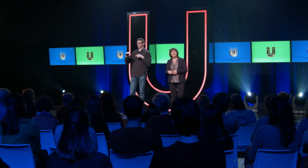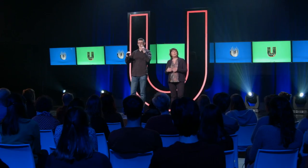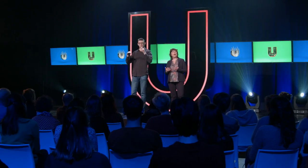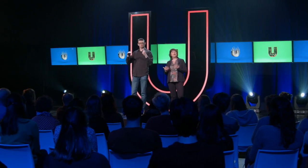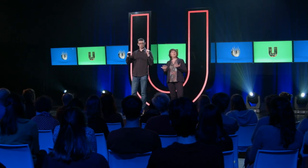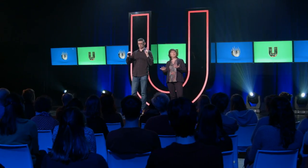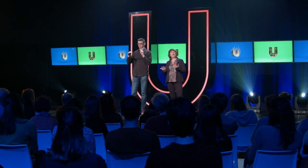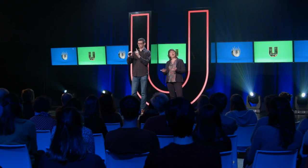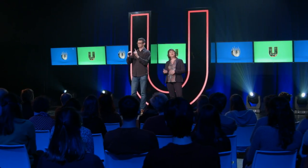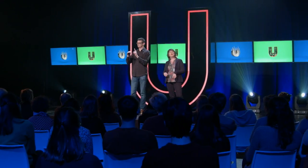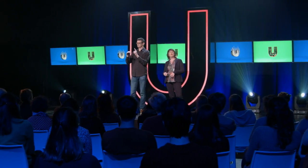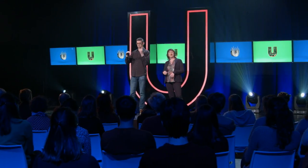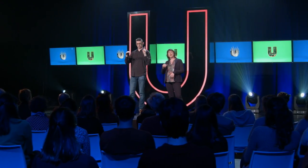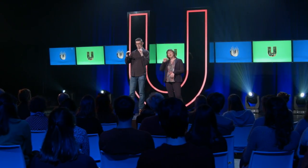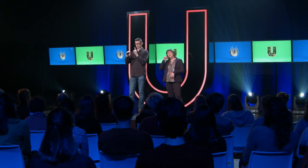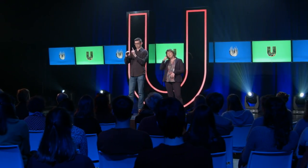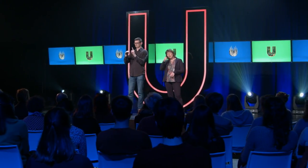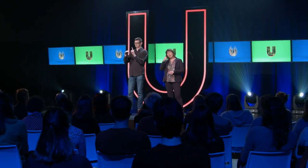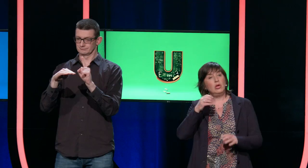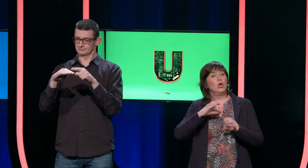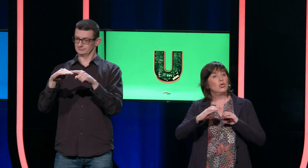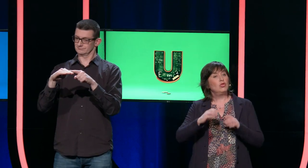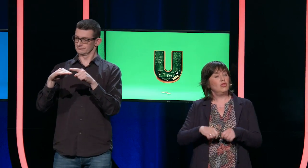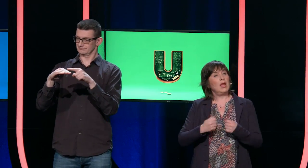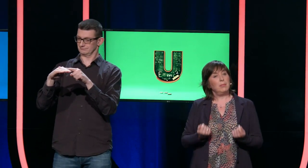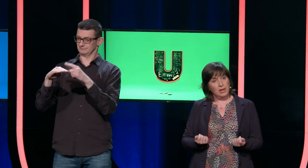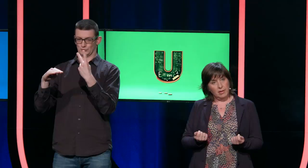Dan maak ik met mijn handen de gebaren morgen, cursus en beginnen.